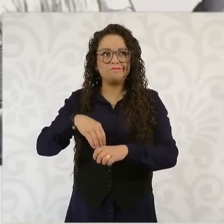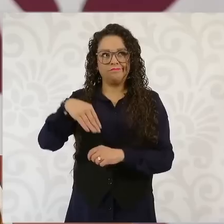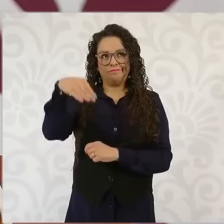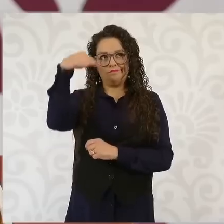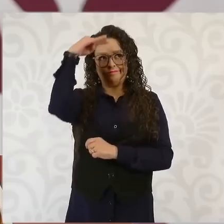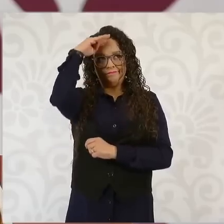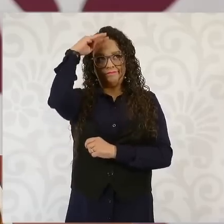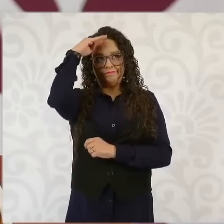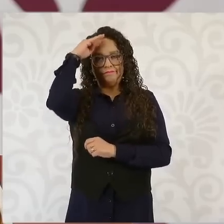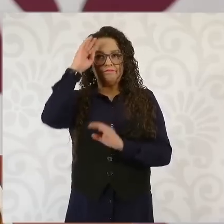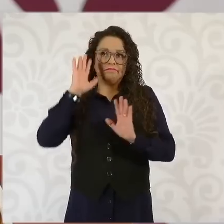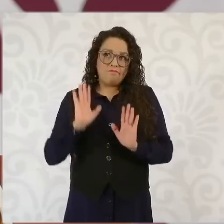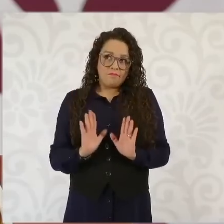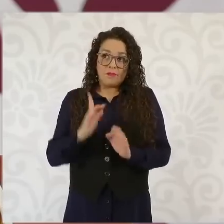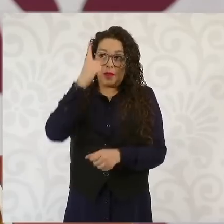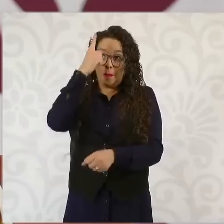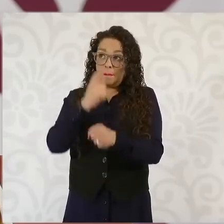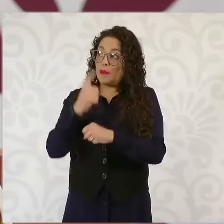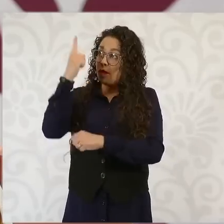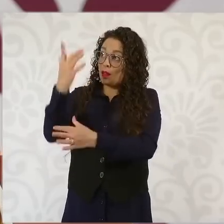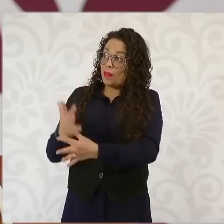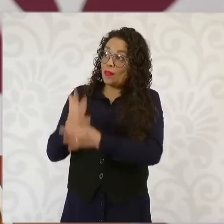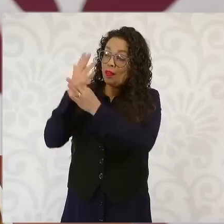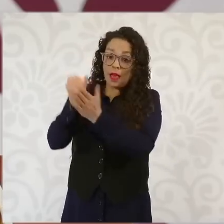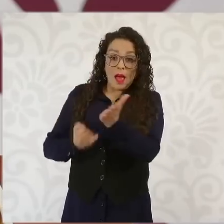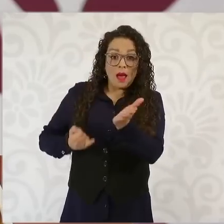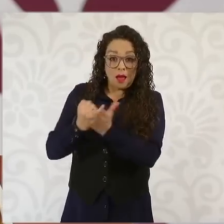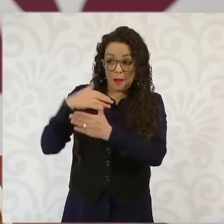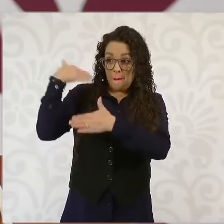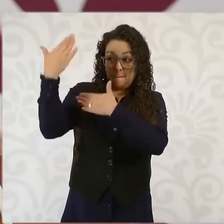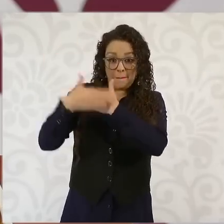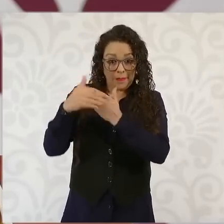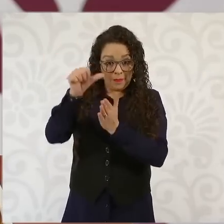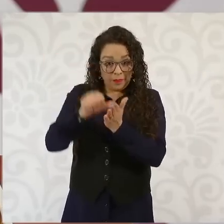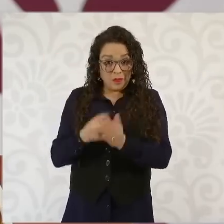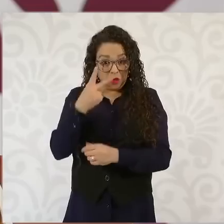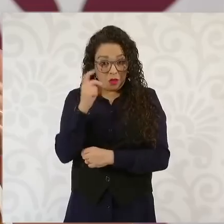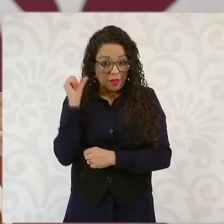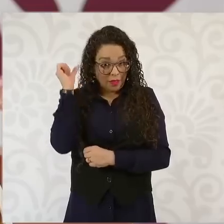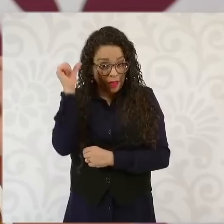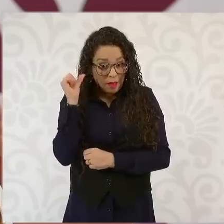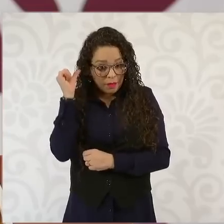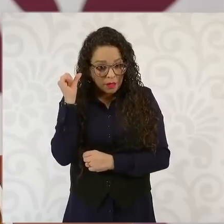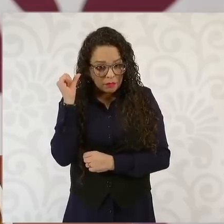a todos los países del Mundo pues puede disminuir esa es digamos una posibilidad